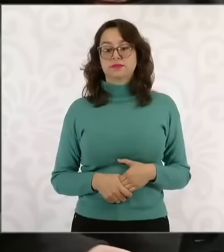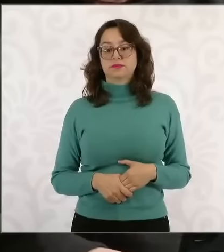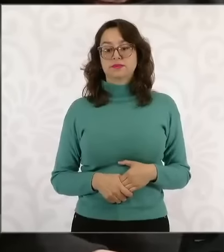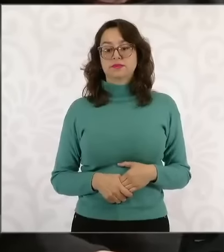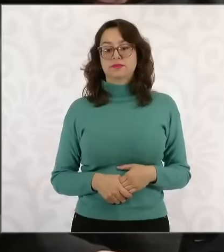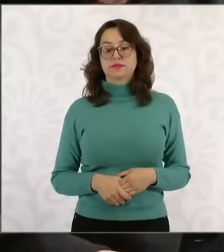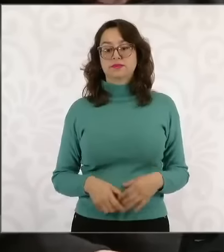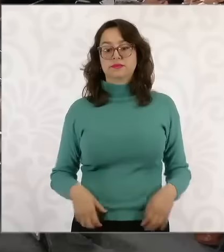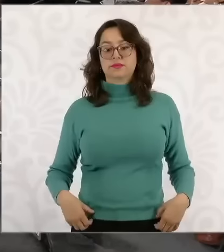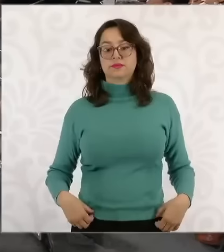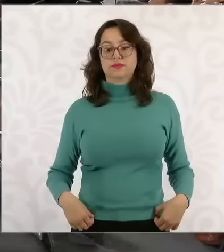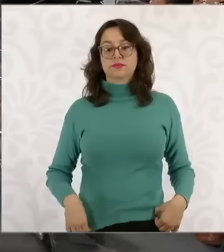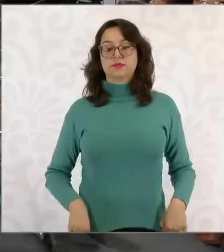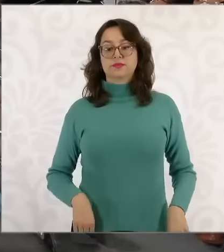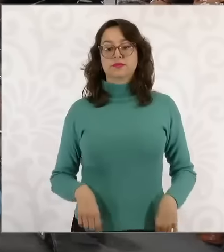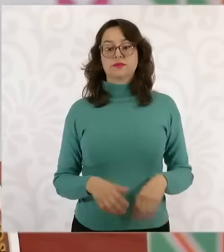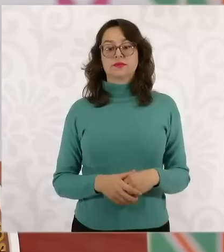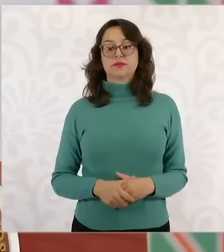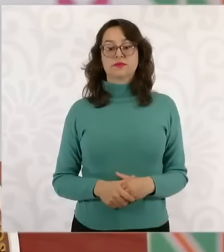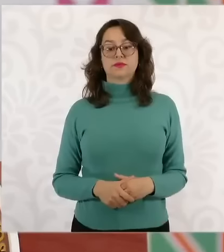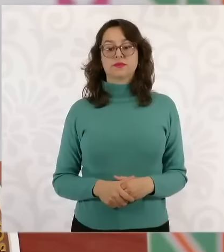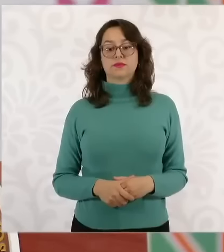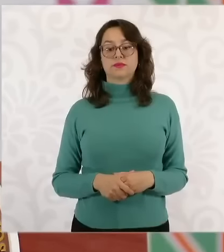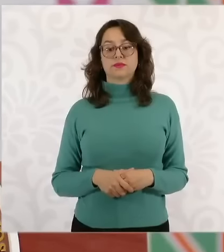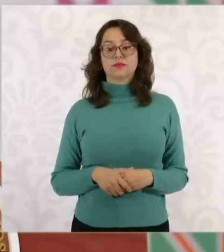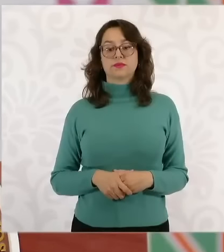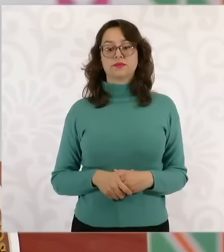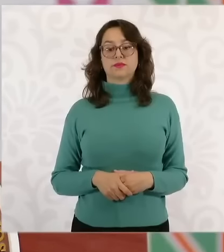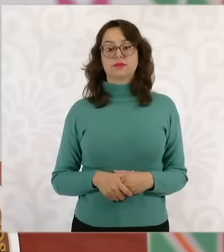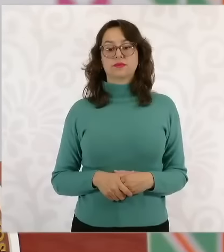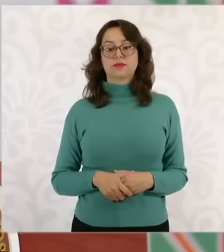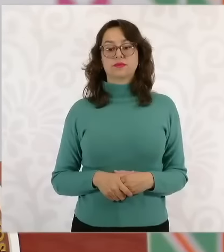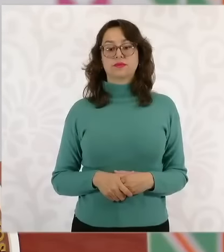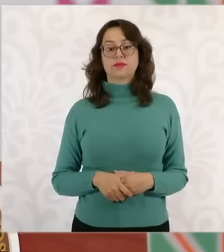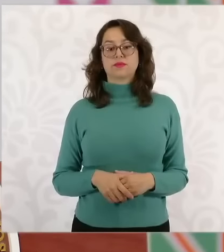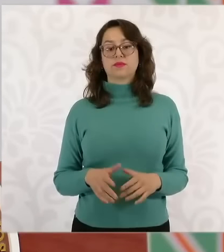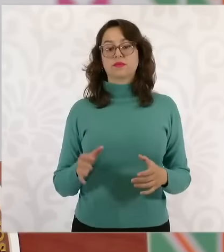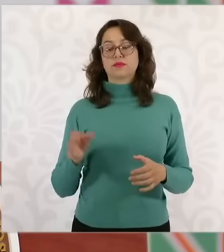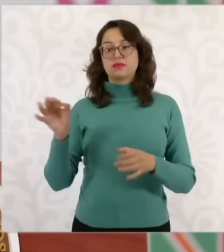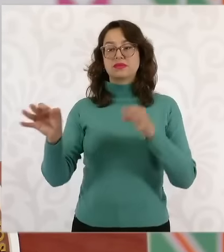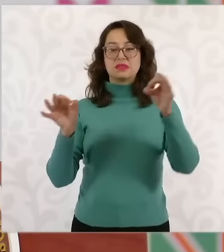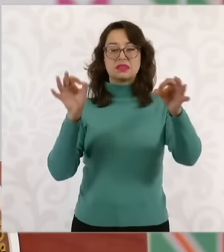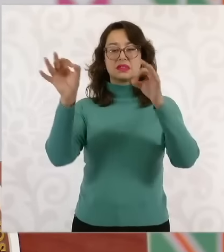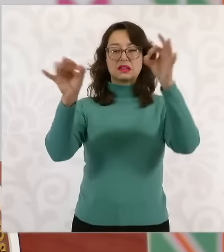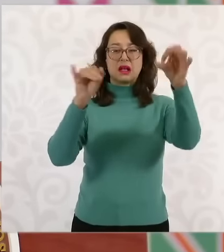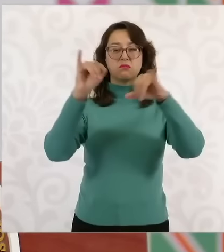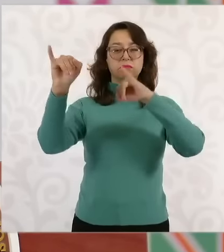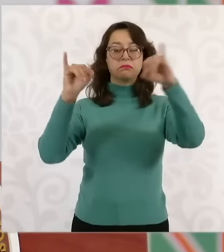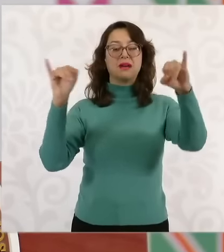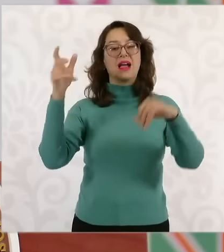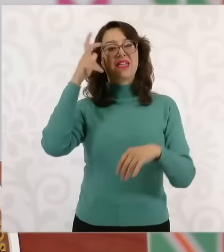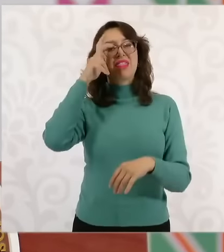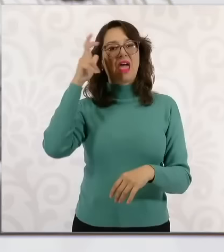está haciendo, donde más localidades aisladas eh existen a la fecha es en el estado de Hidalgo. Eh,